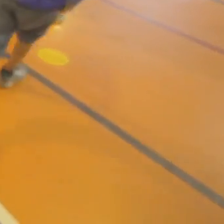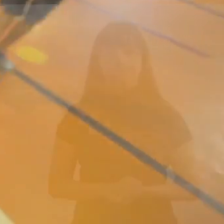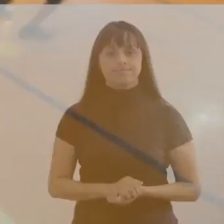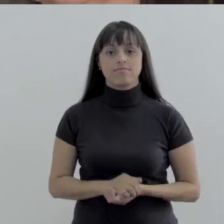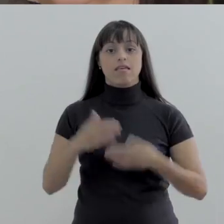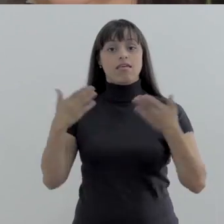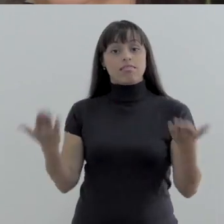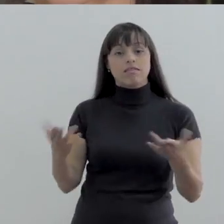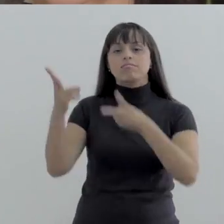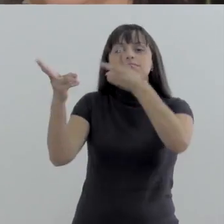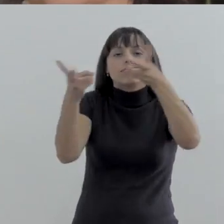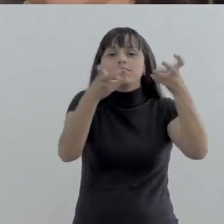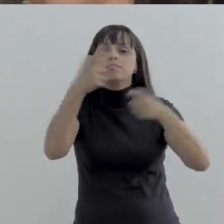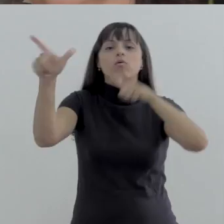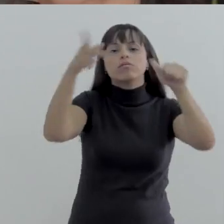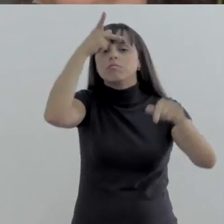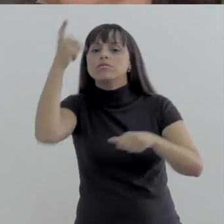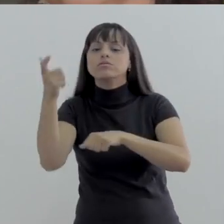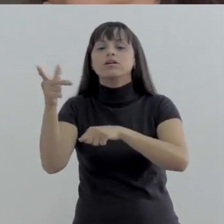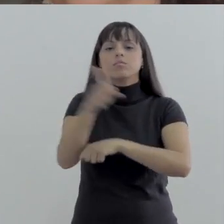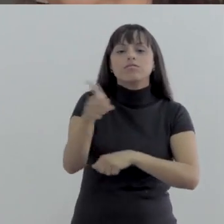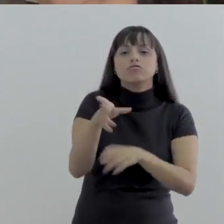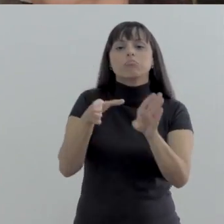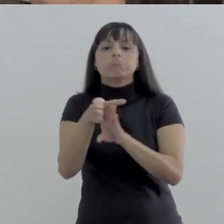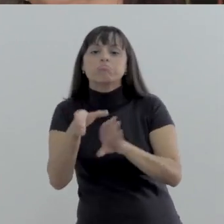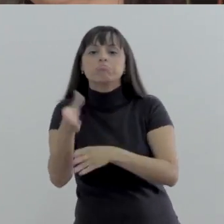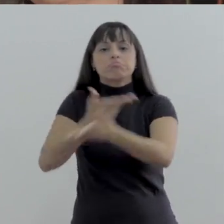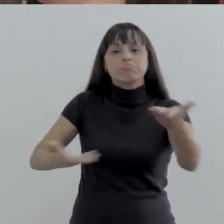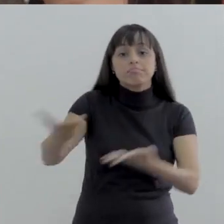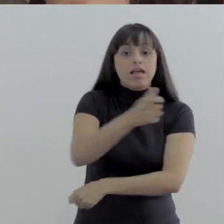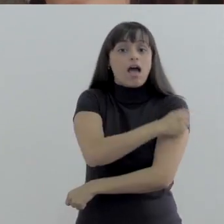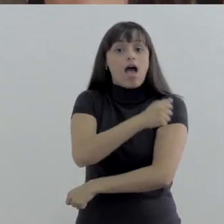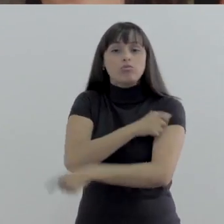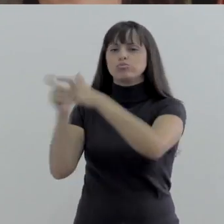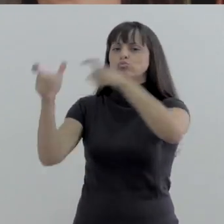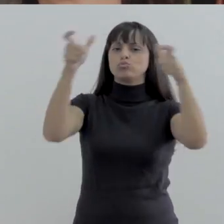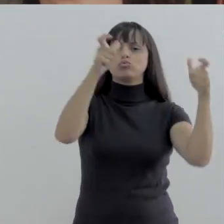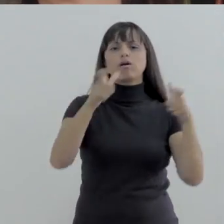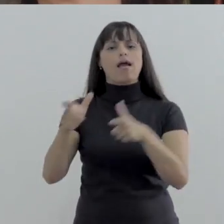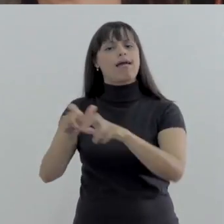Ouvir outras pessoas falando, outros professores, outros alunos em outros lugares do país